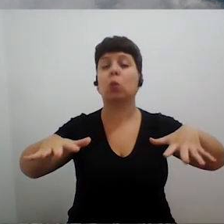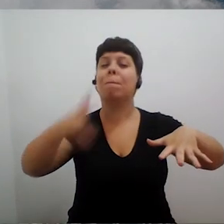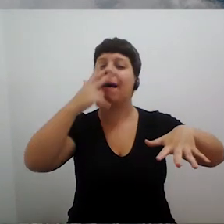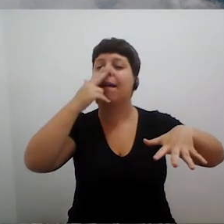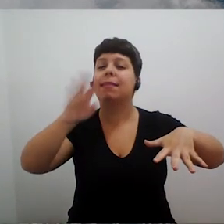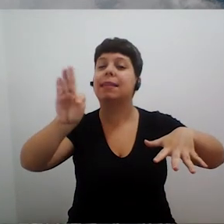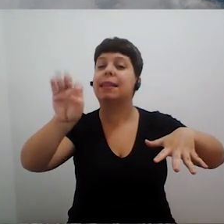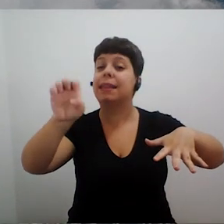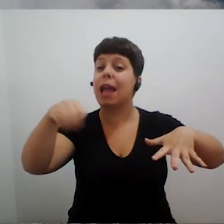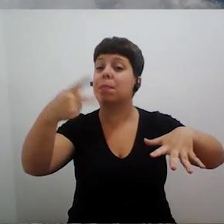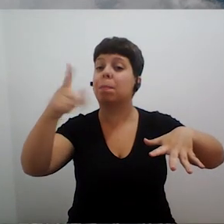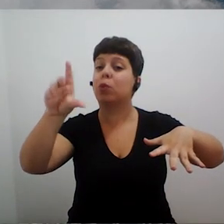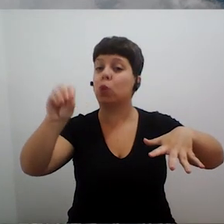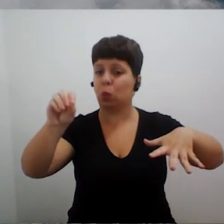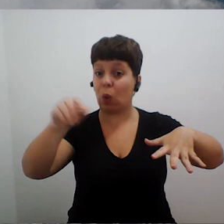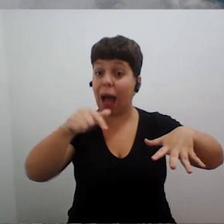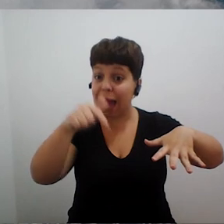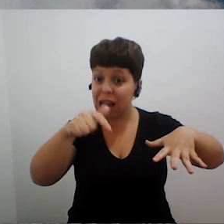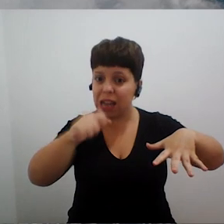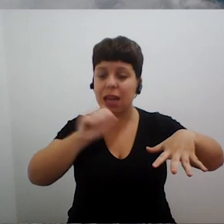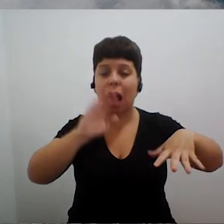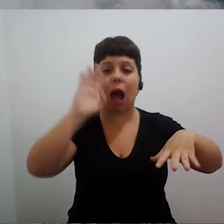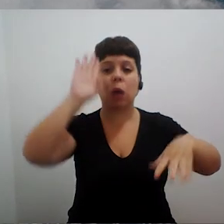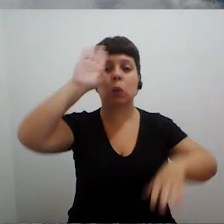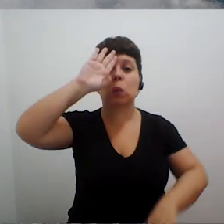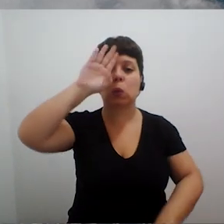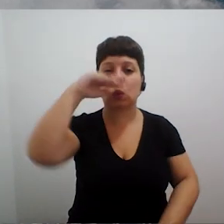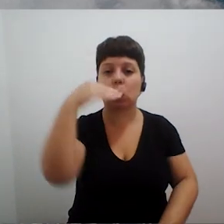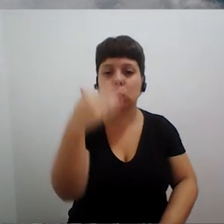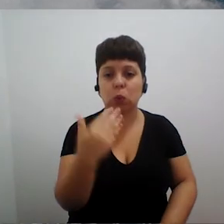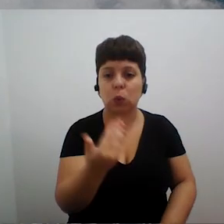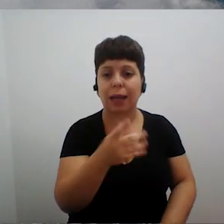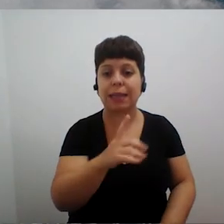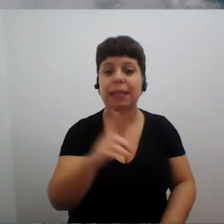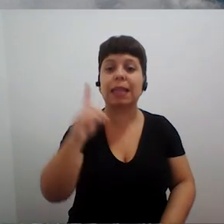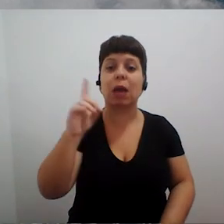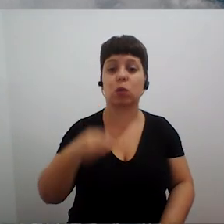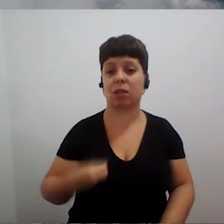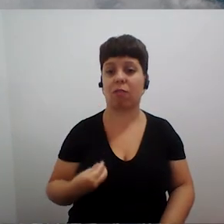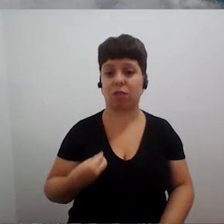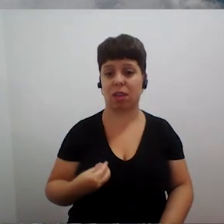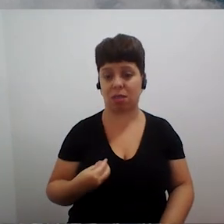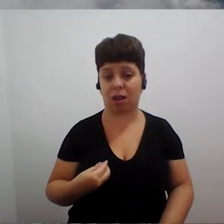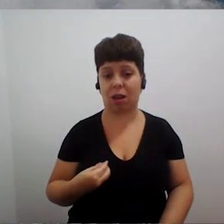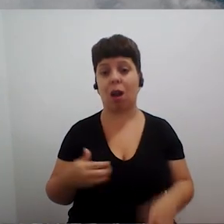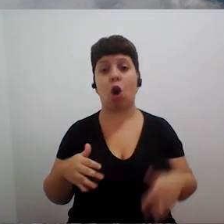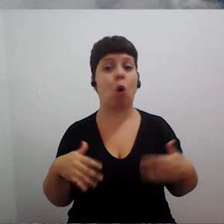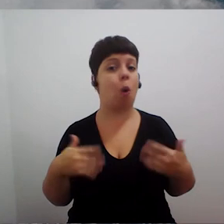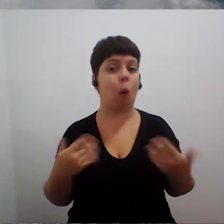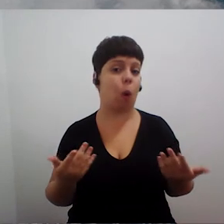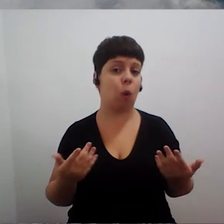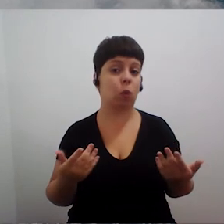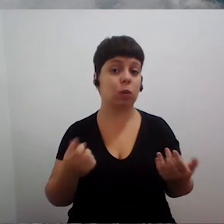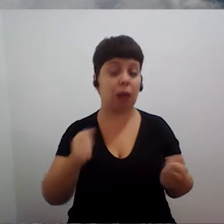No qual nós podemos cultuar o Deus da vida, ou no qual podemos cultuar a própria vida